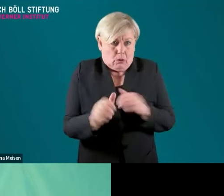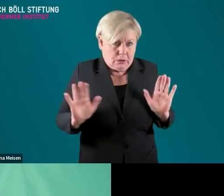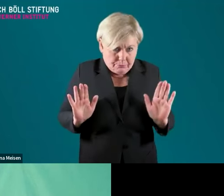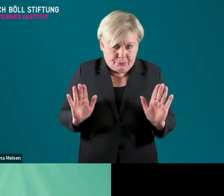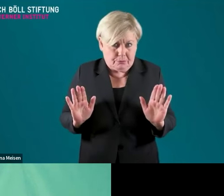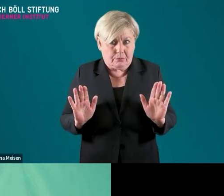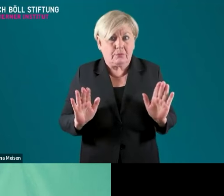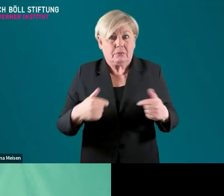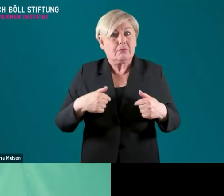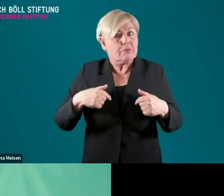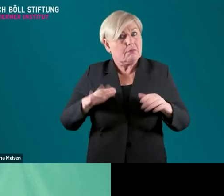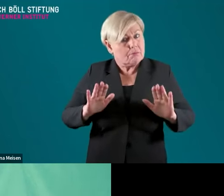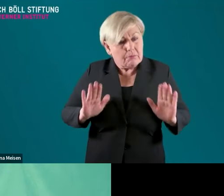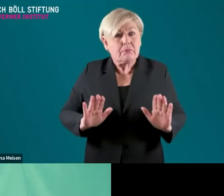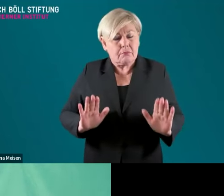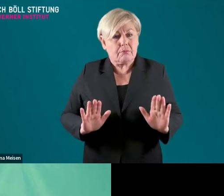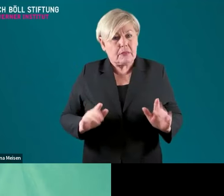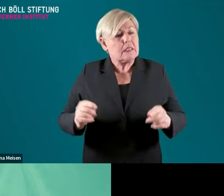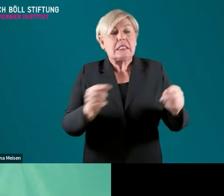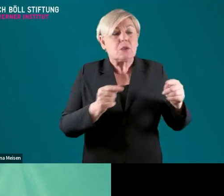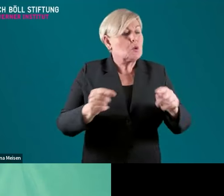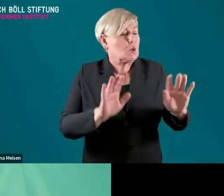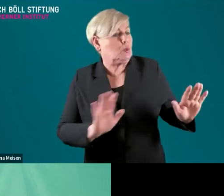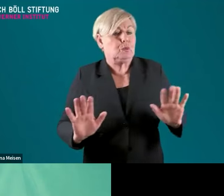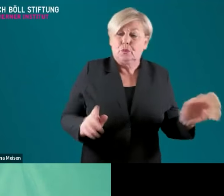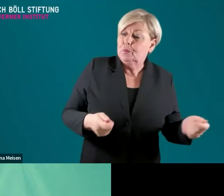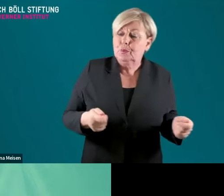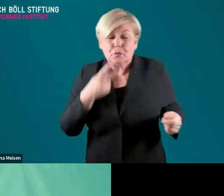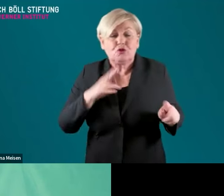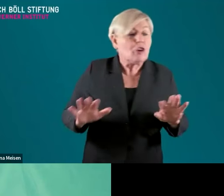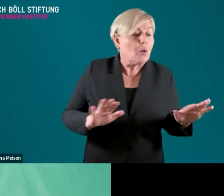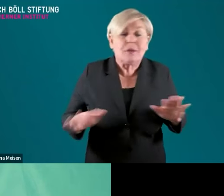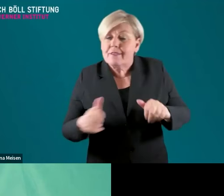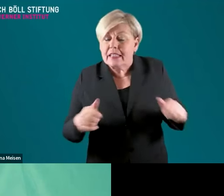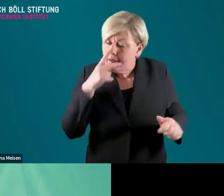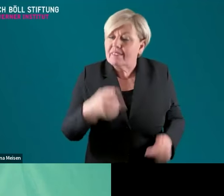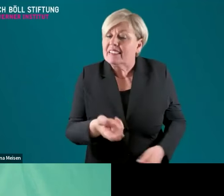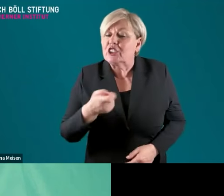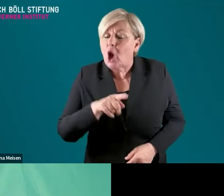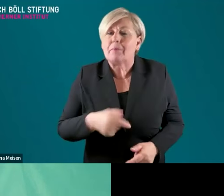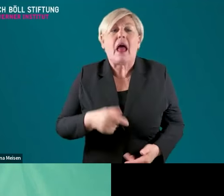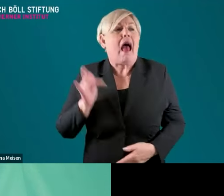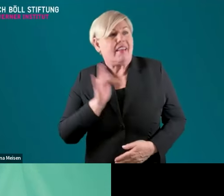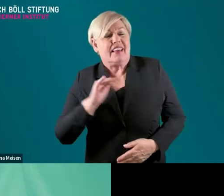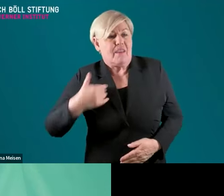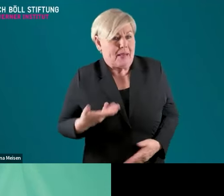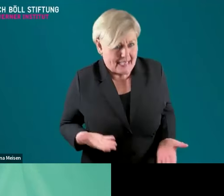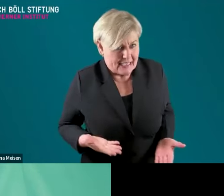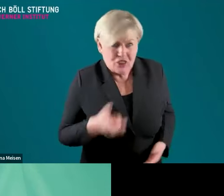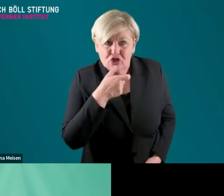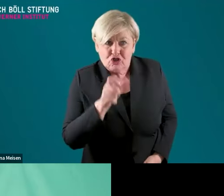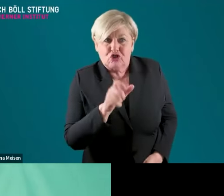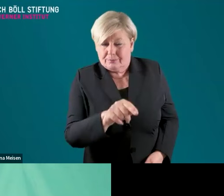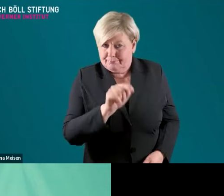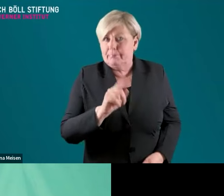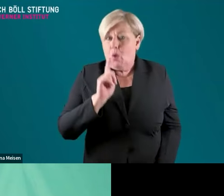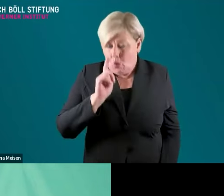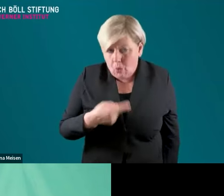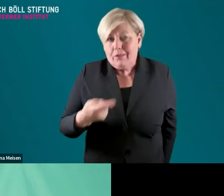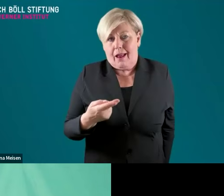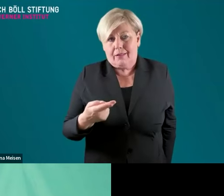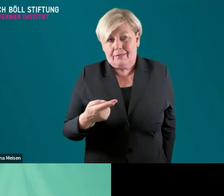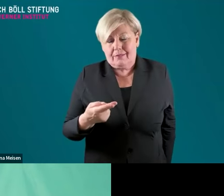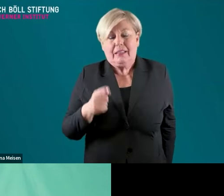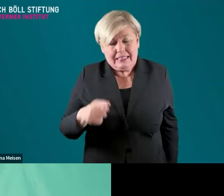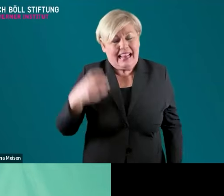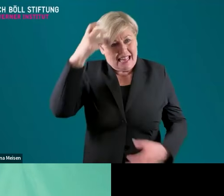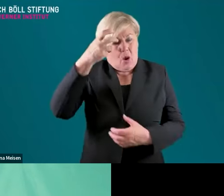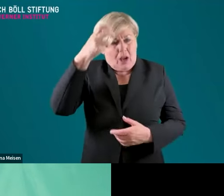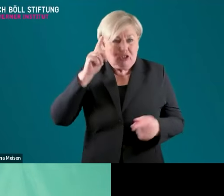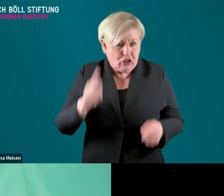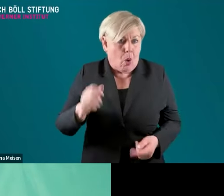Ich warte dann tatsächlich die Diskussion eher ab und gucke, was wird jetzt dort deutlich als antifeministisch markiert, und dann ist es theoretisch auch denkbar und möglich,